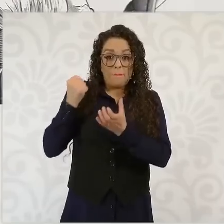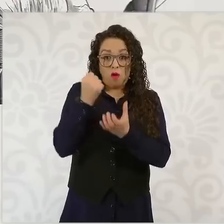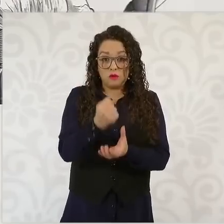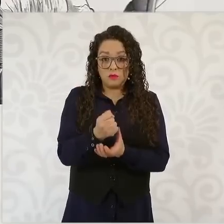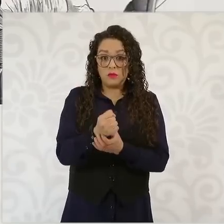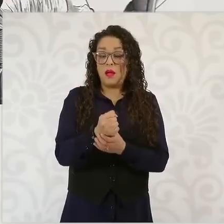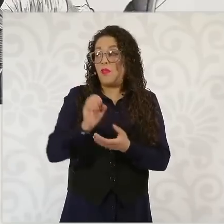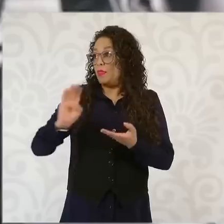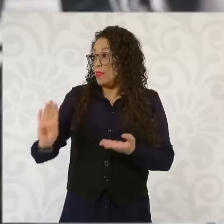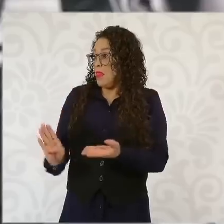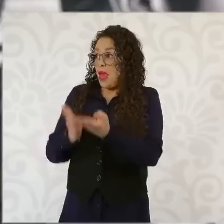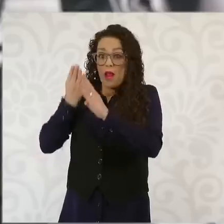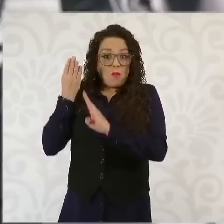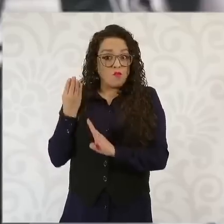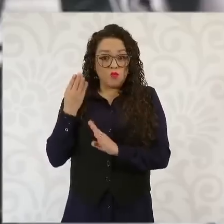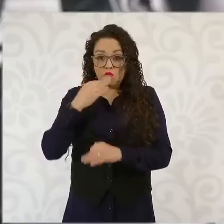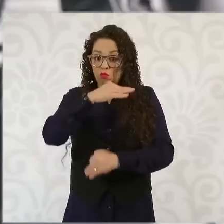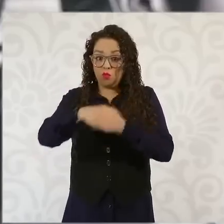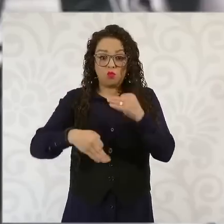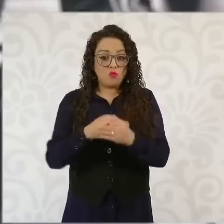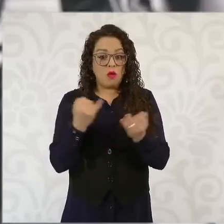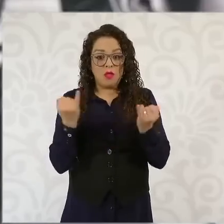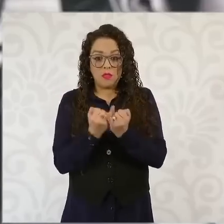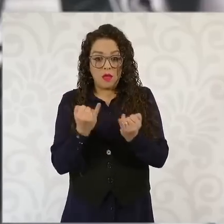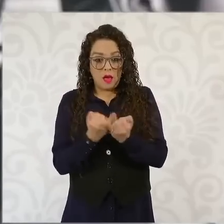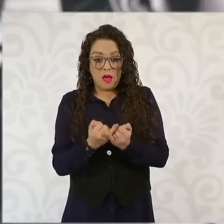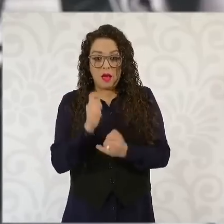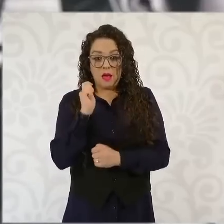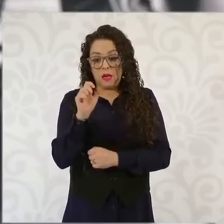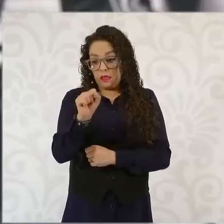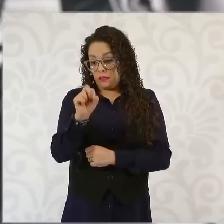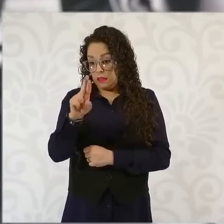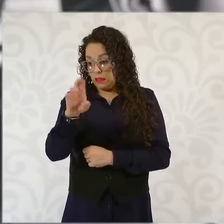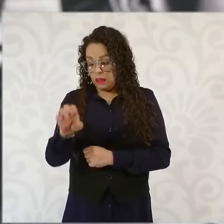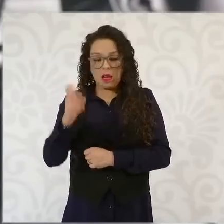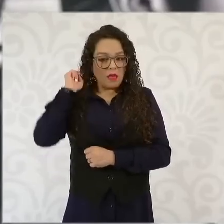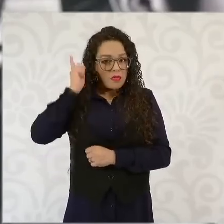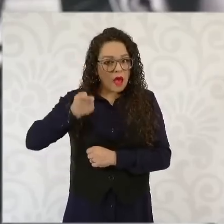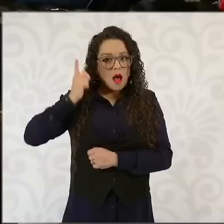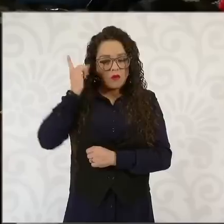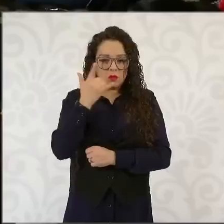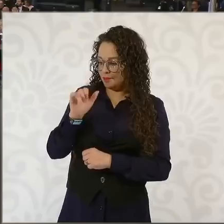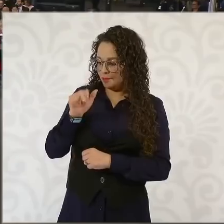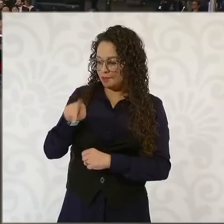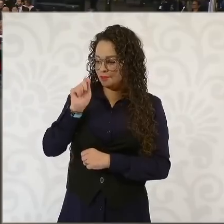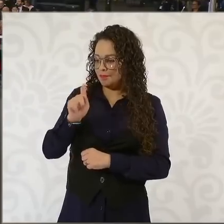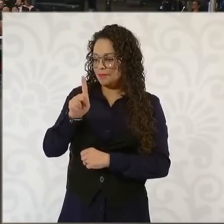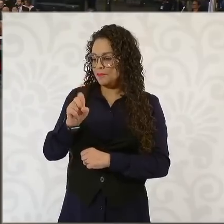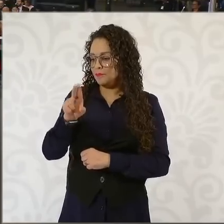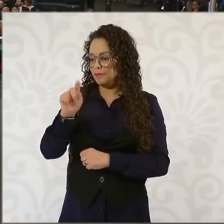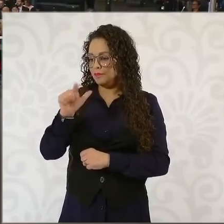lo que estamos toda la secretaría de economía trabajando día a día preguntarle al director